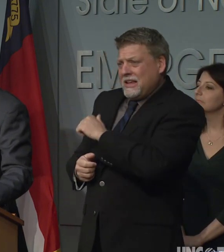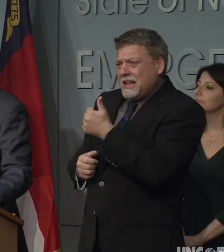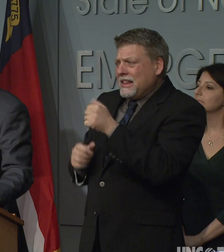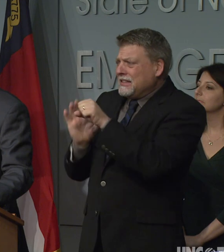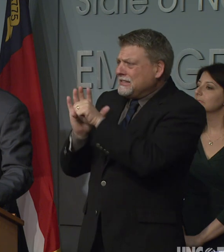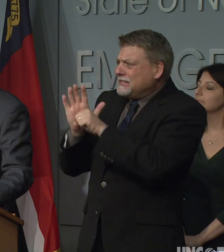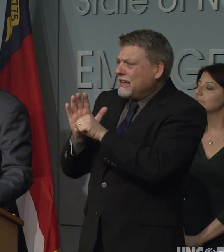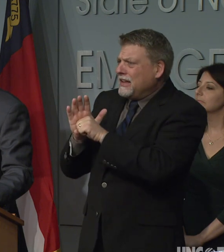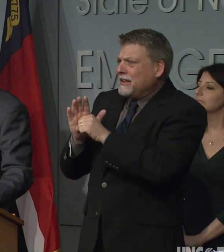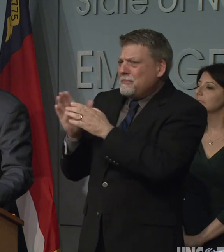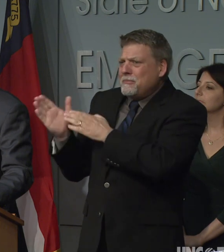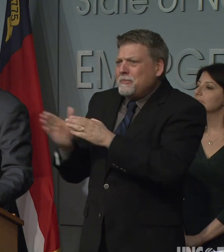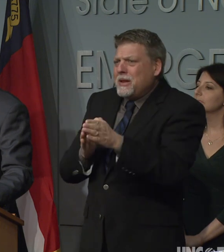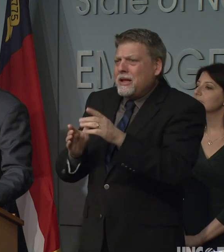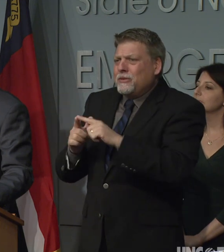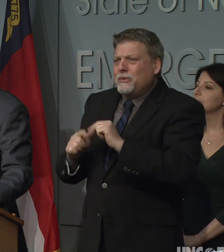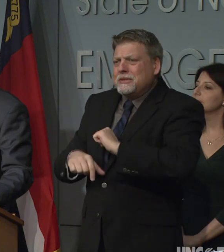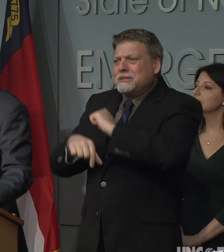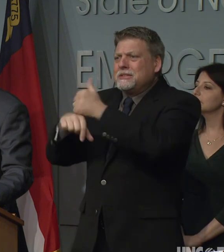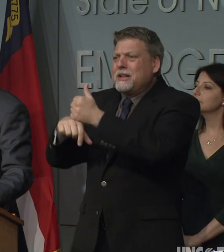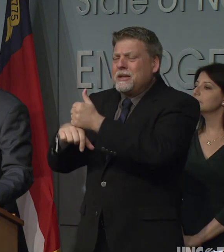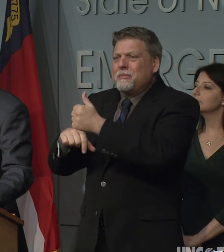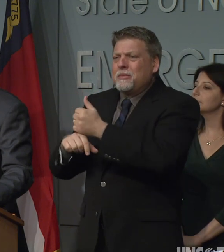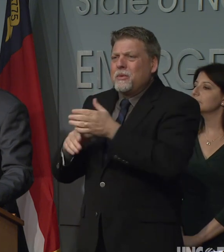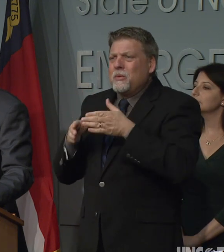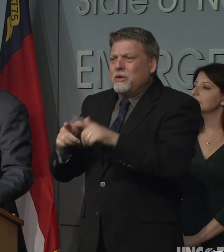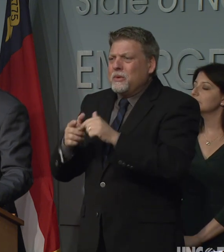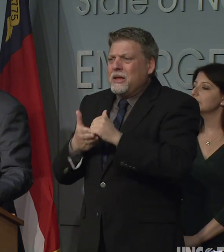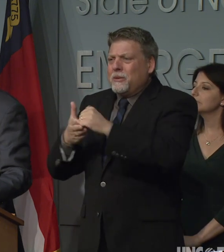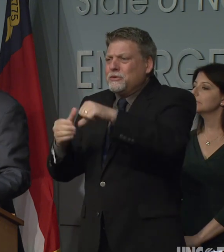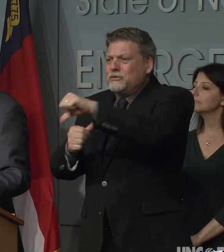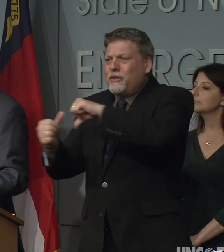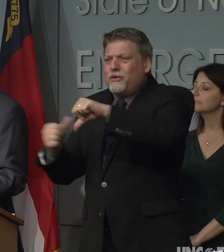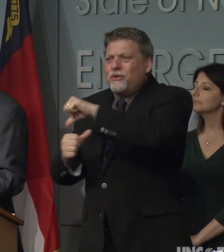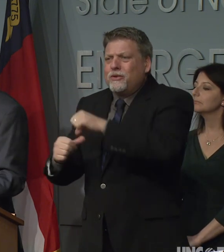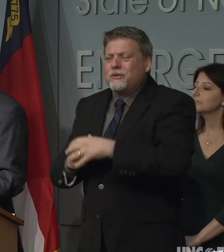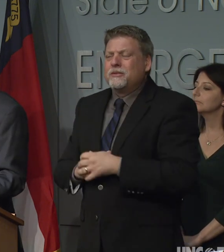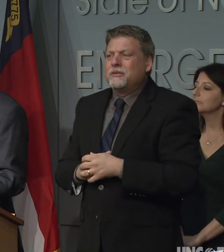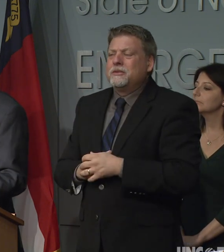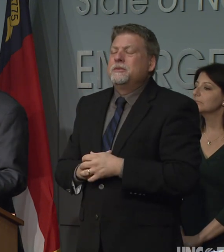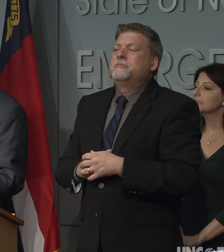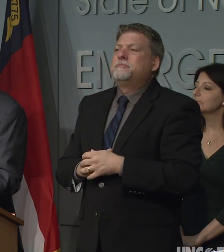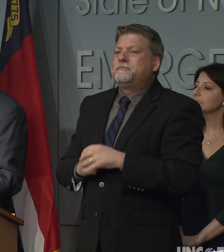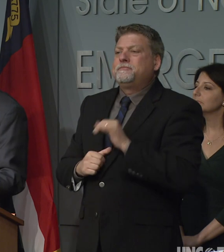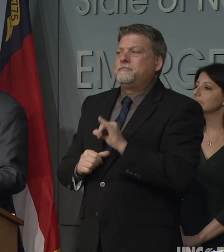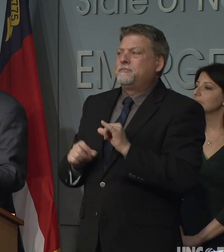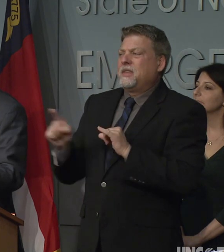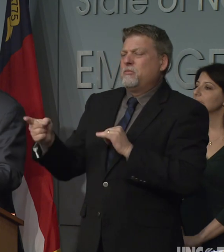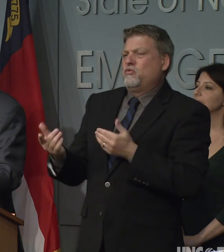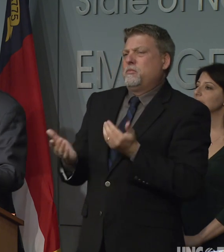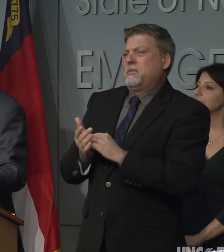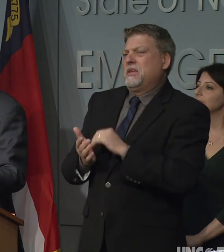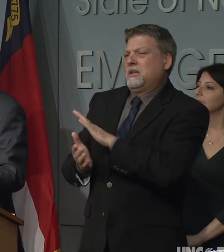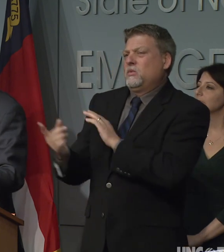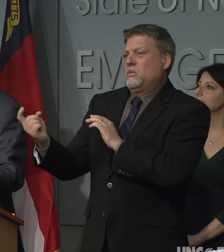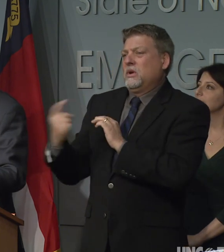organizar a voluntarios para que de manera segura pueden ayudar en este momento, si la pregunta es si van a ver